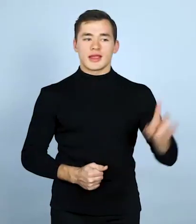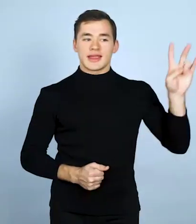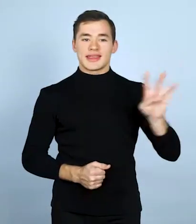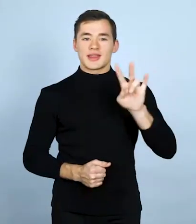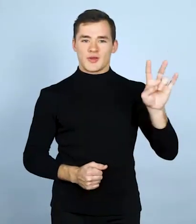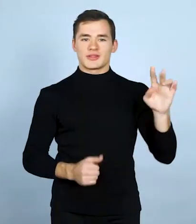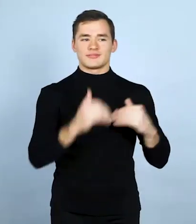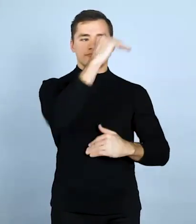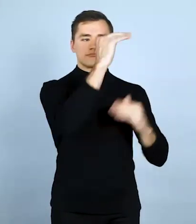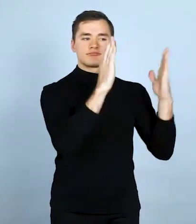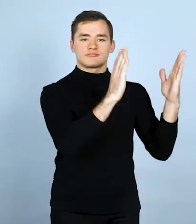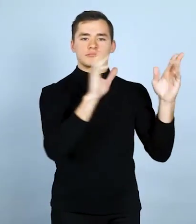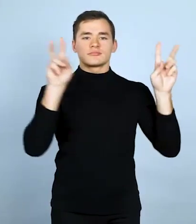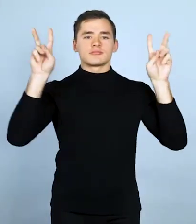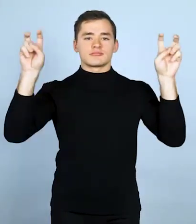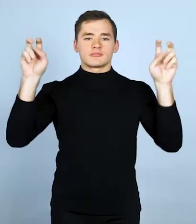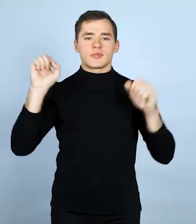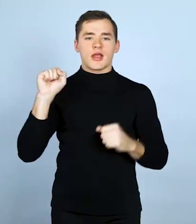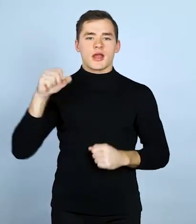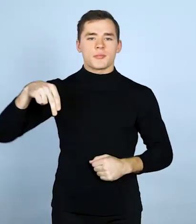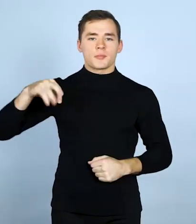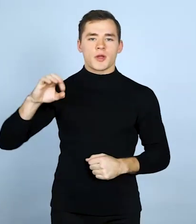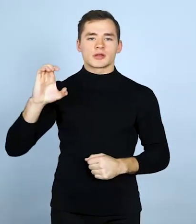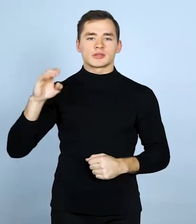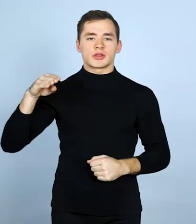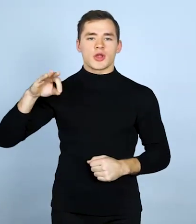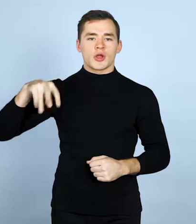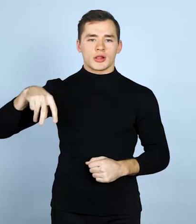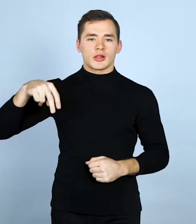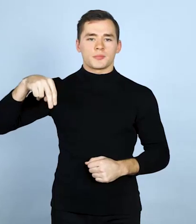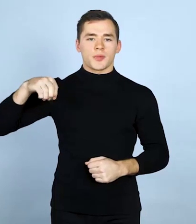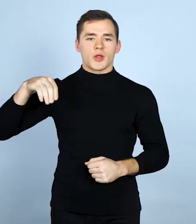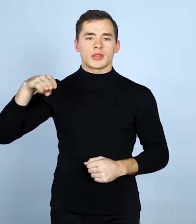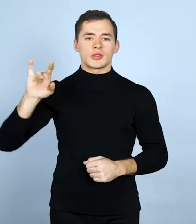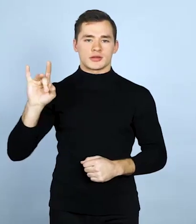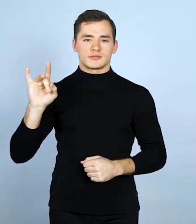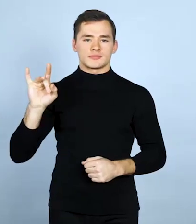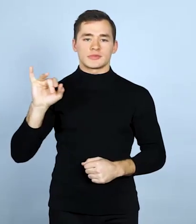Иконы «Апостол Петр»